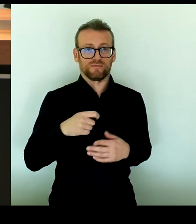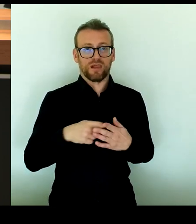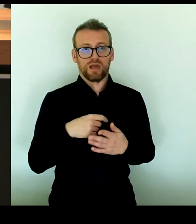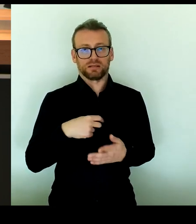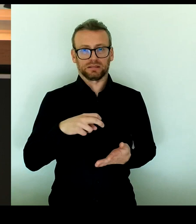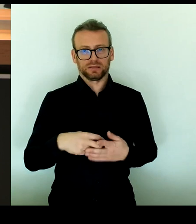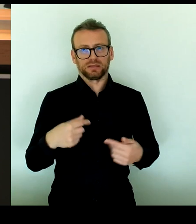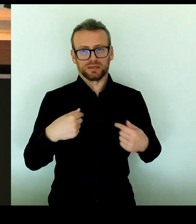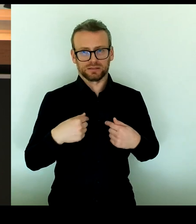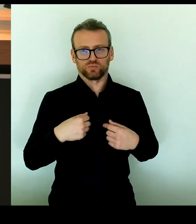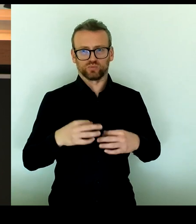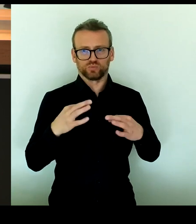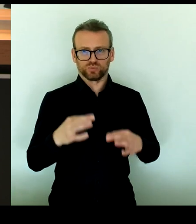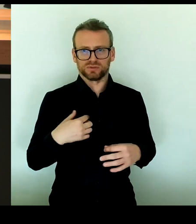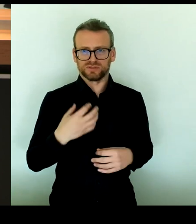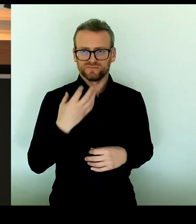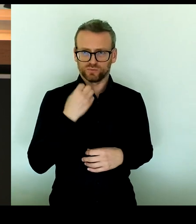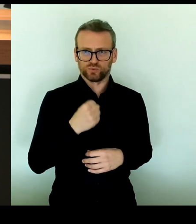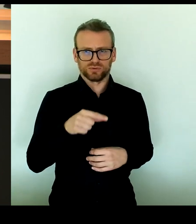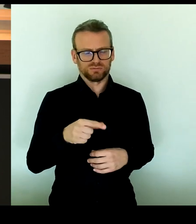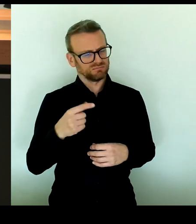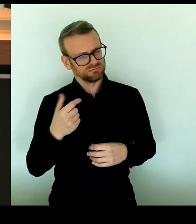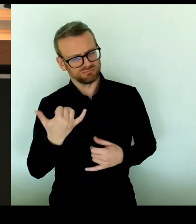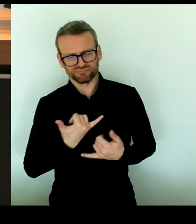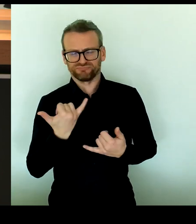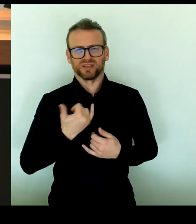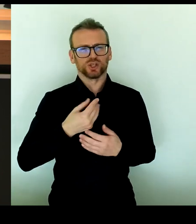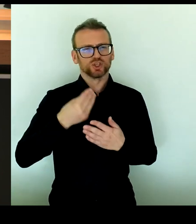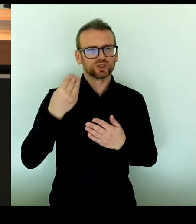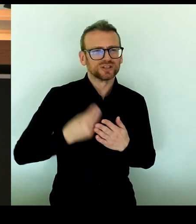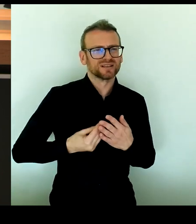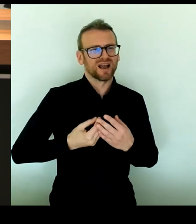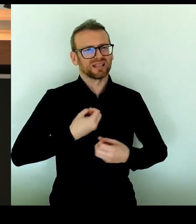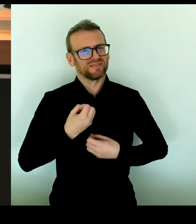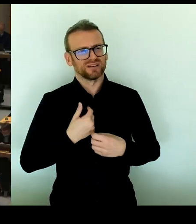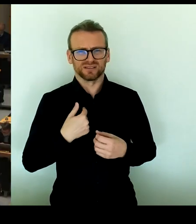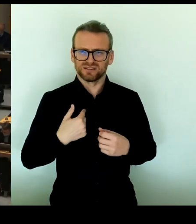hineinzuschreiben, schafft nicht ein Atelier und schafft nicht einen einzigen Kulturraum. (Beifall)